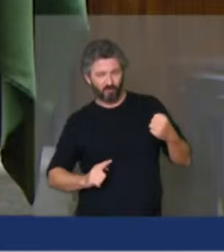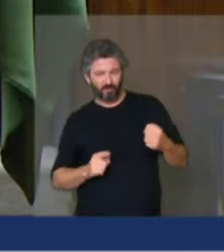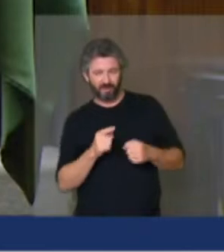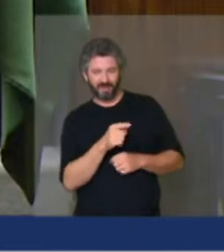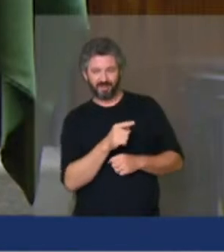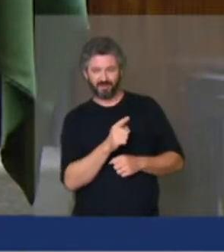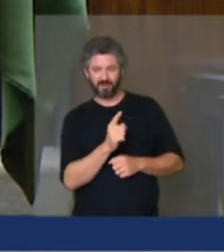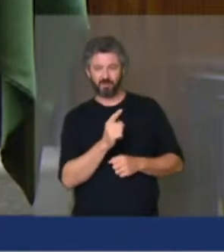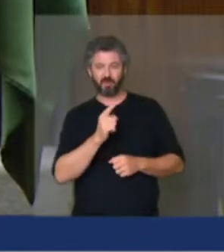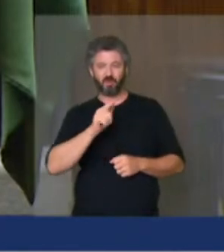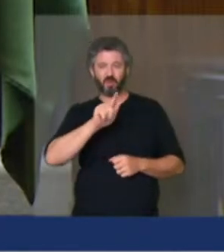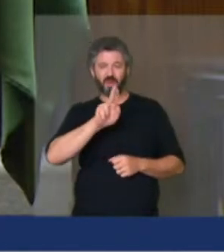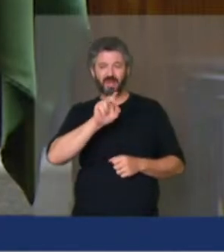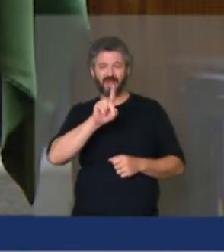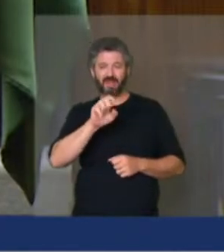DEPUTADO UCZAI POR DIA, COMO DISSE O DEPUTADO KIM